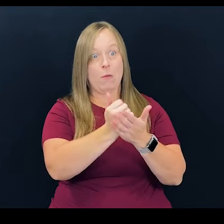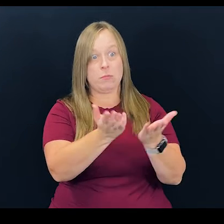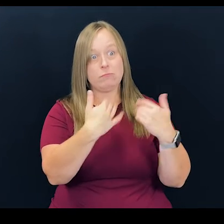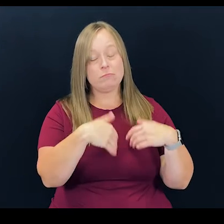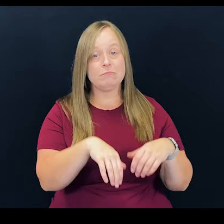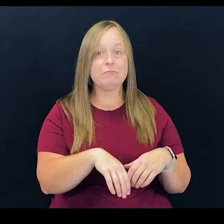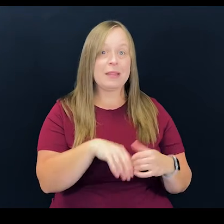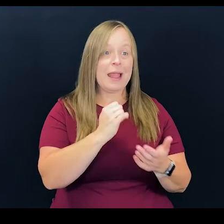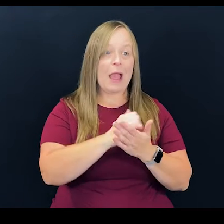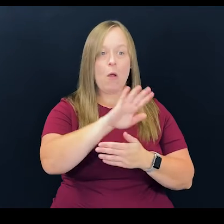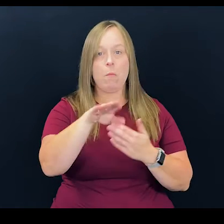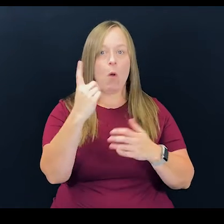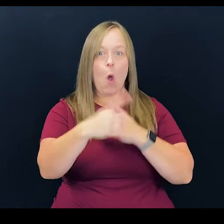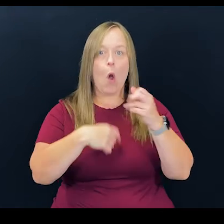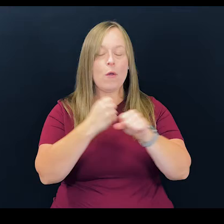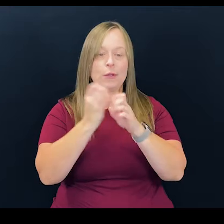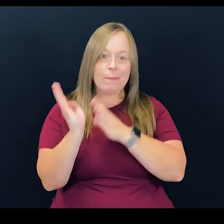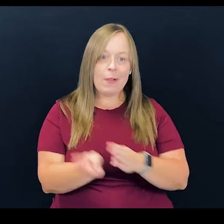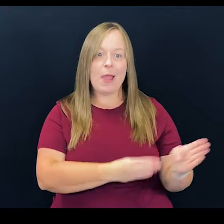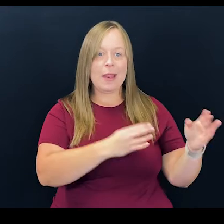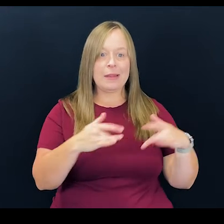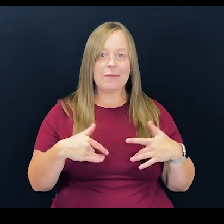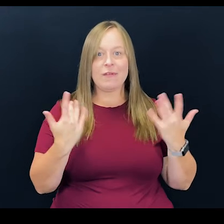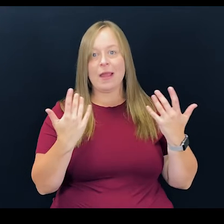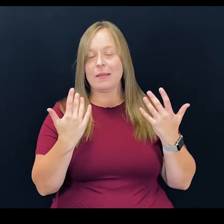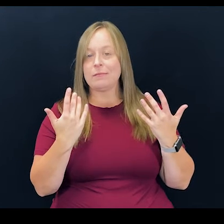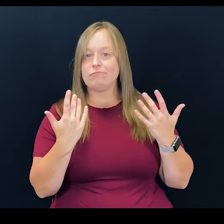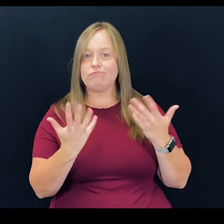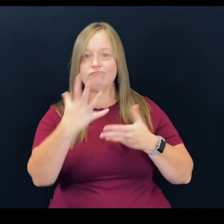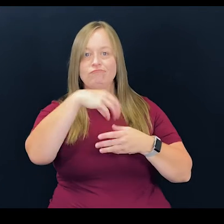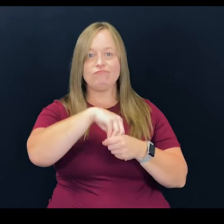Se puede ayudar durante todo el año a planear el evento.